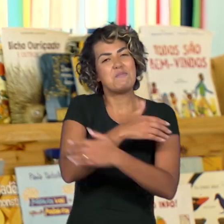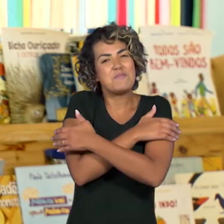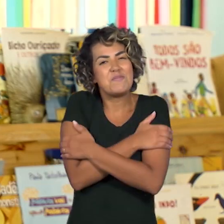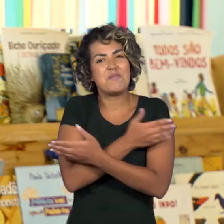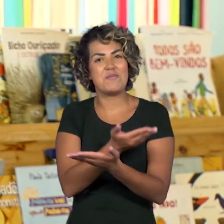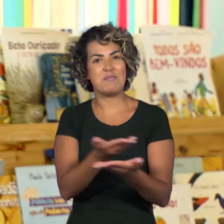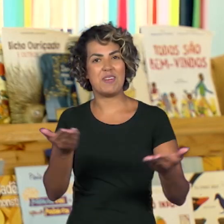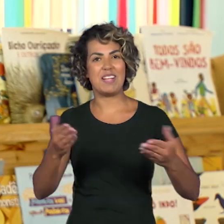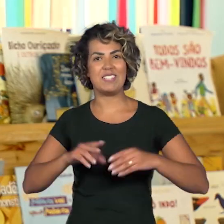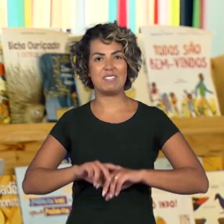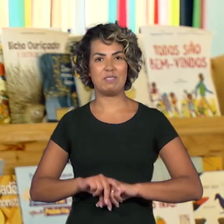UM FORTE ABRAÇO!